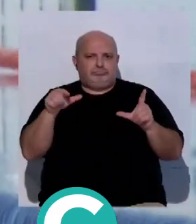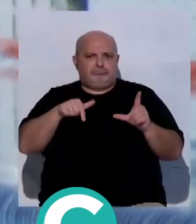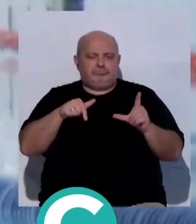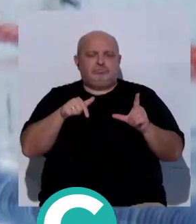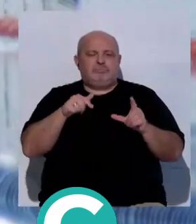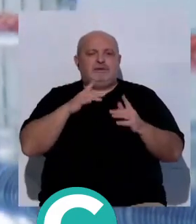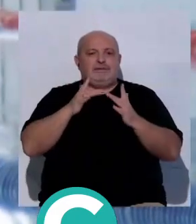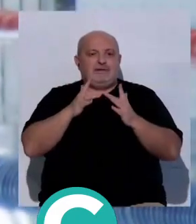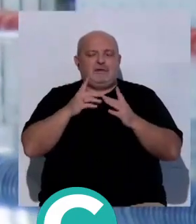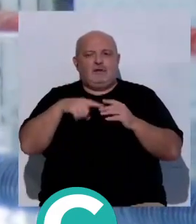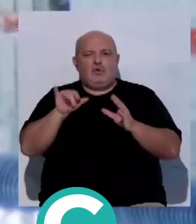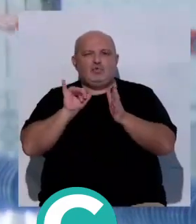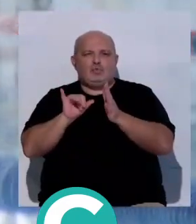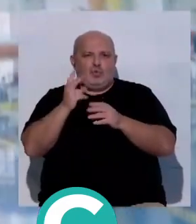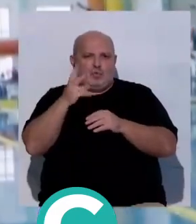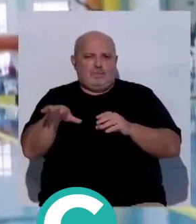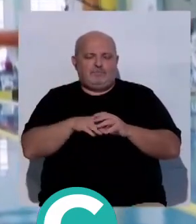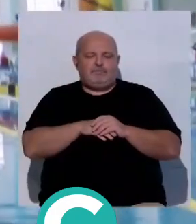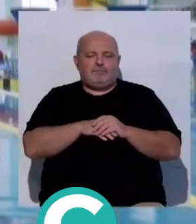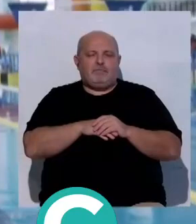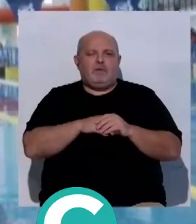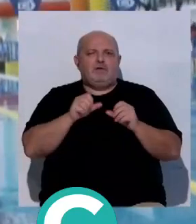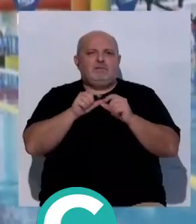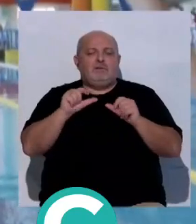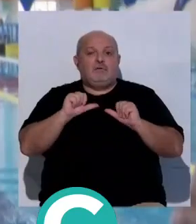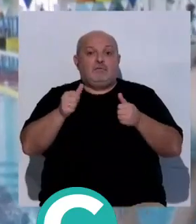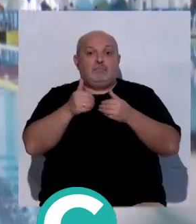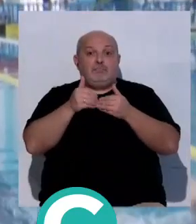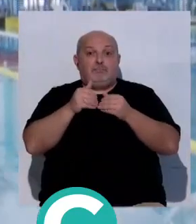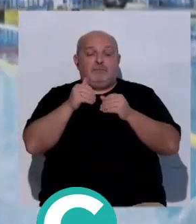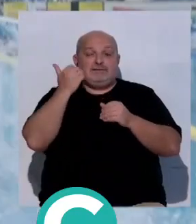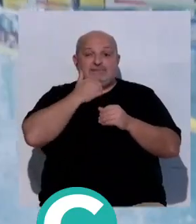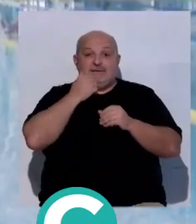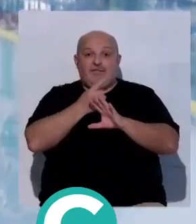la tdt y YouTube la televisión municipal dará comienzo su retransmisión el sábado 18 desde